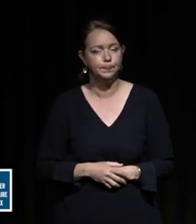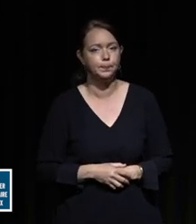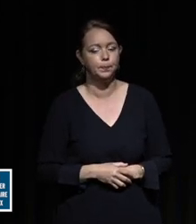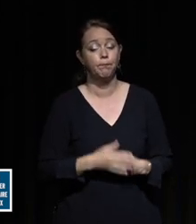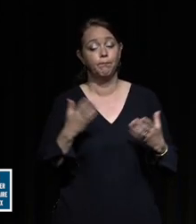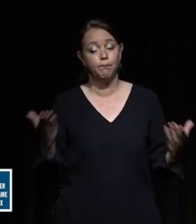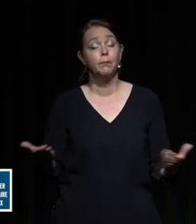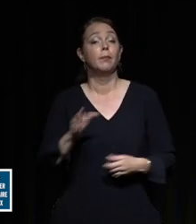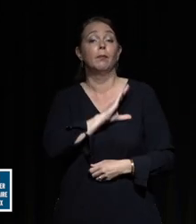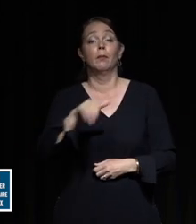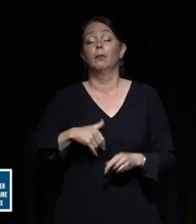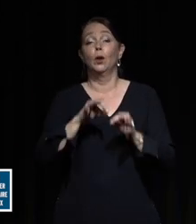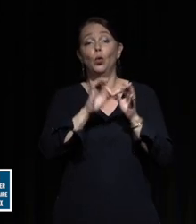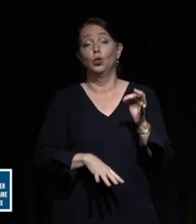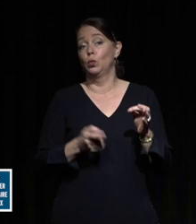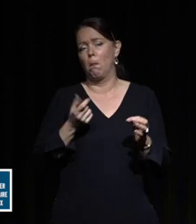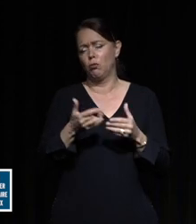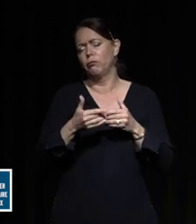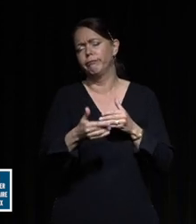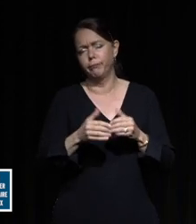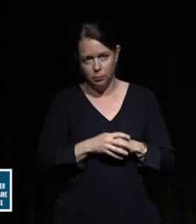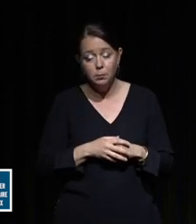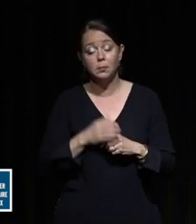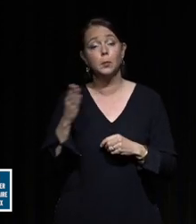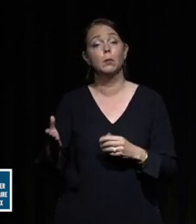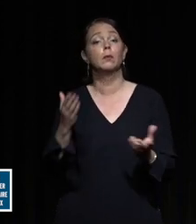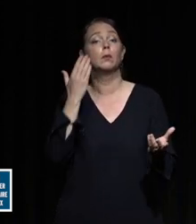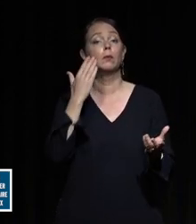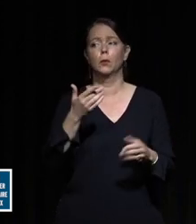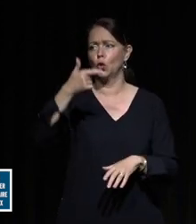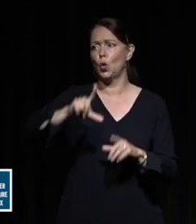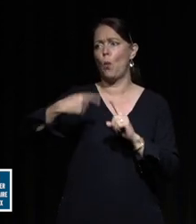conclusion pratiquement c'est celle là finalement lorsqu'on a choisi il ya deux mois ce sujet on